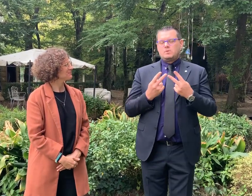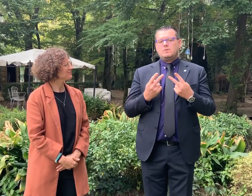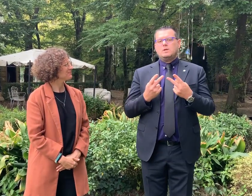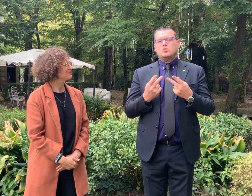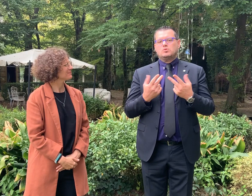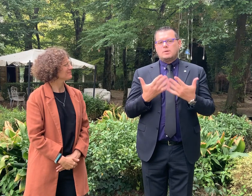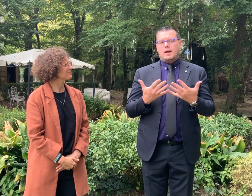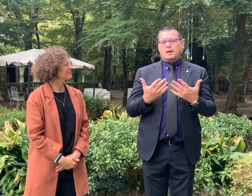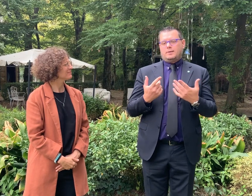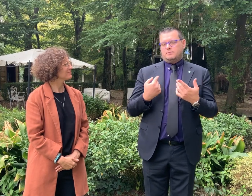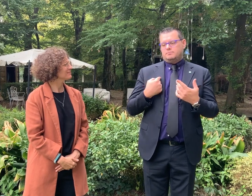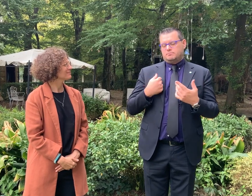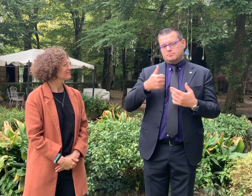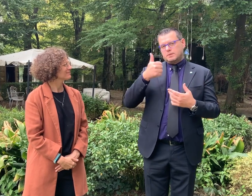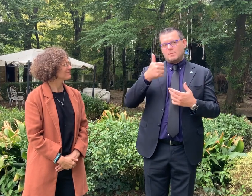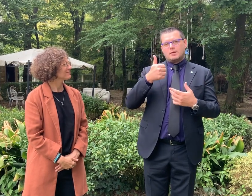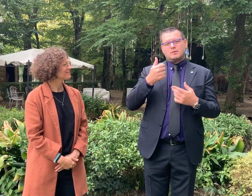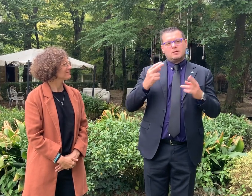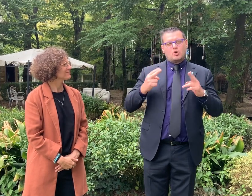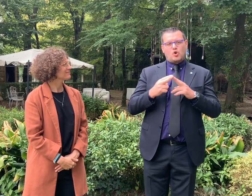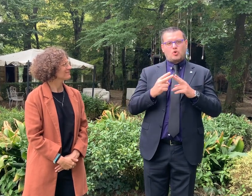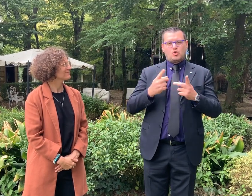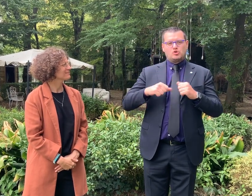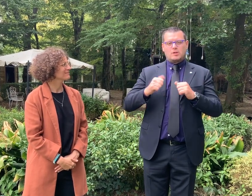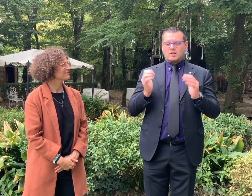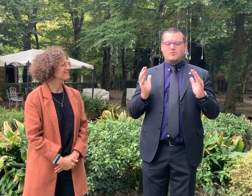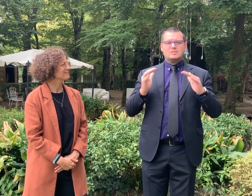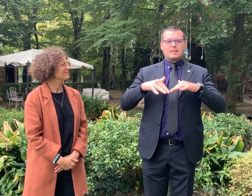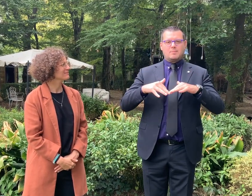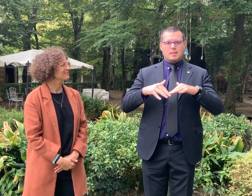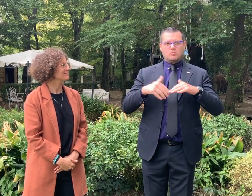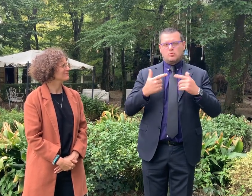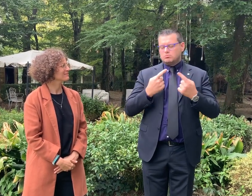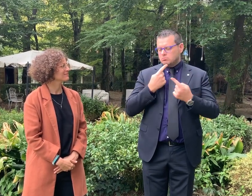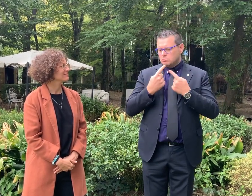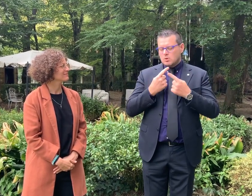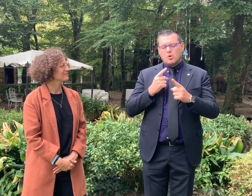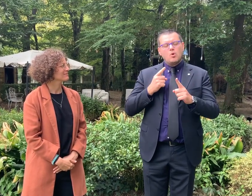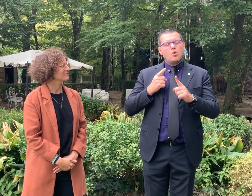Al primo insediamento del Consiglio Direttivo dove ci siamo riuniti io ed altri colleghi,